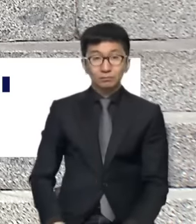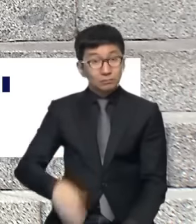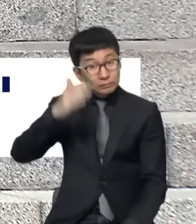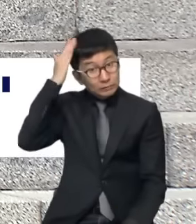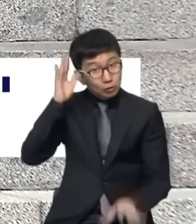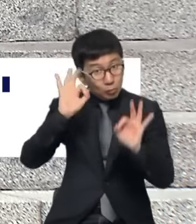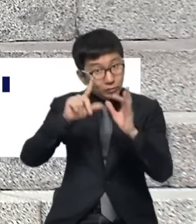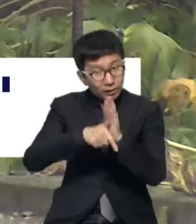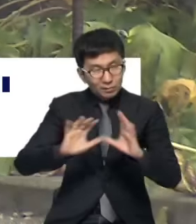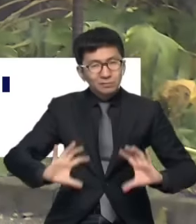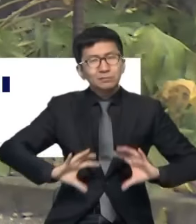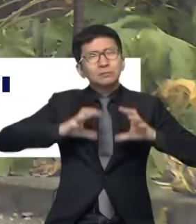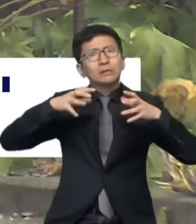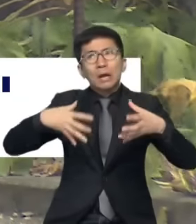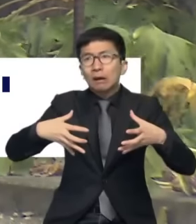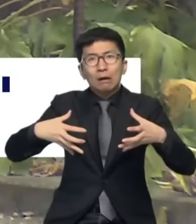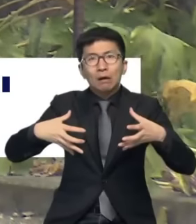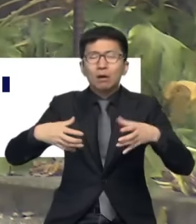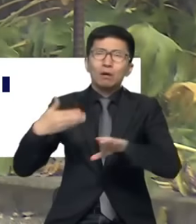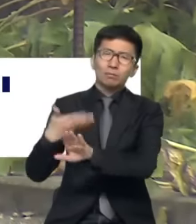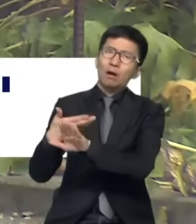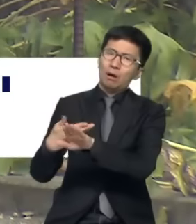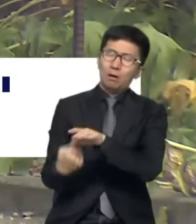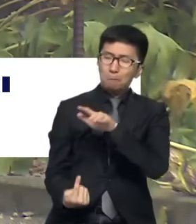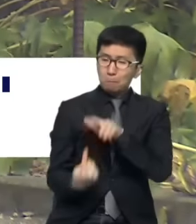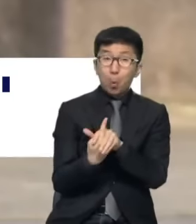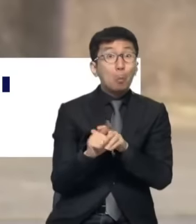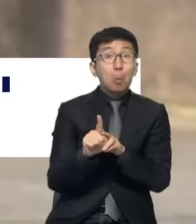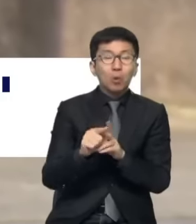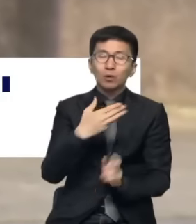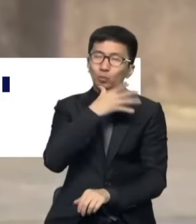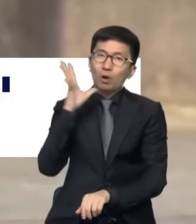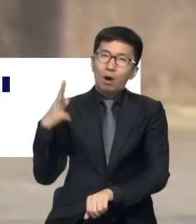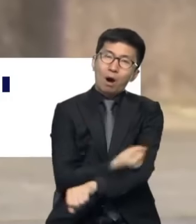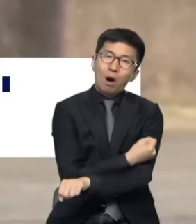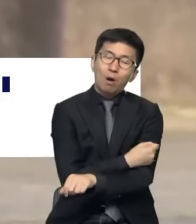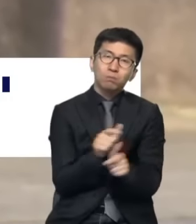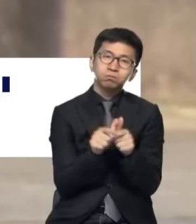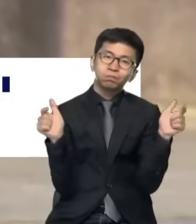고령화를 겪고 있다며 각 세대의 고통을 다른 세대와 나눠보자는 취지라고